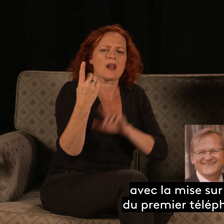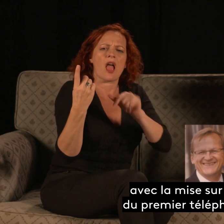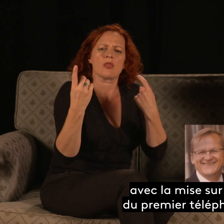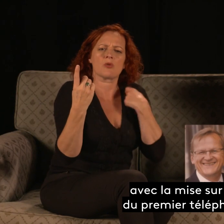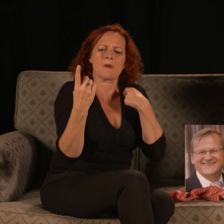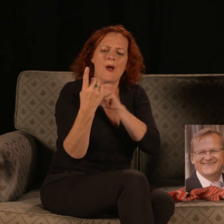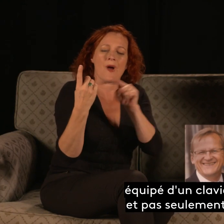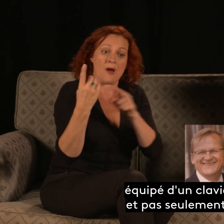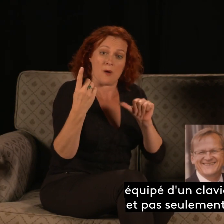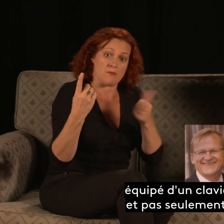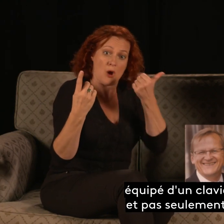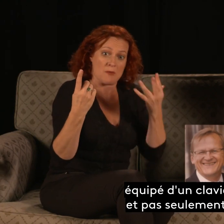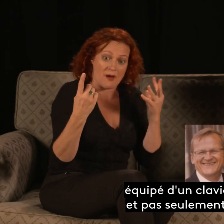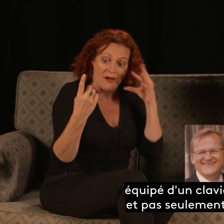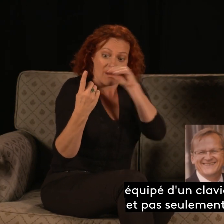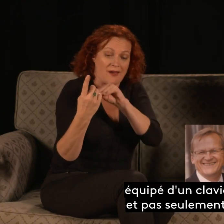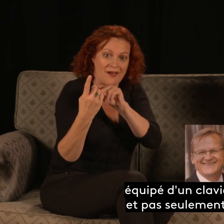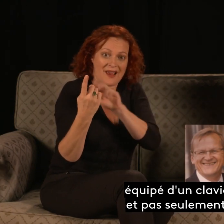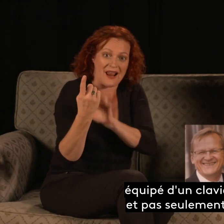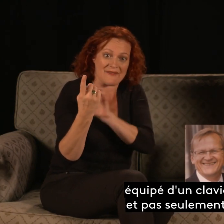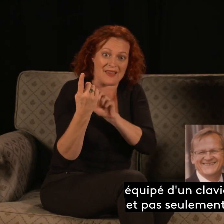mobile grand public équipé d’un clavier, à lettres et pas seulement des chiffres.